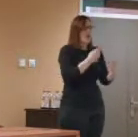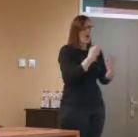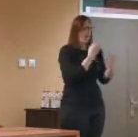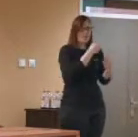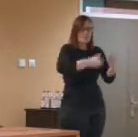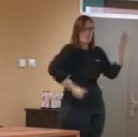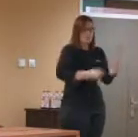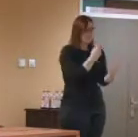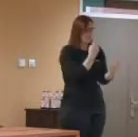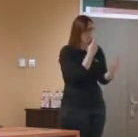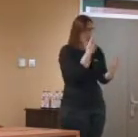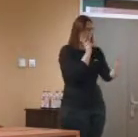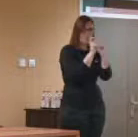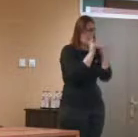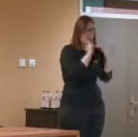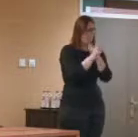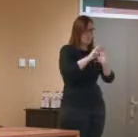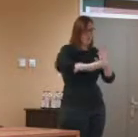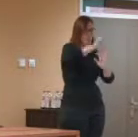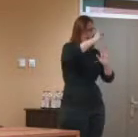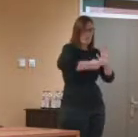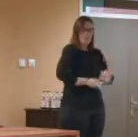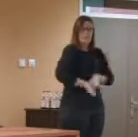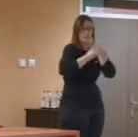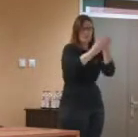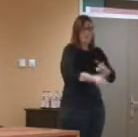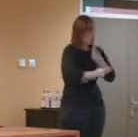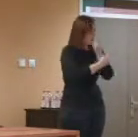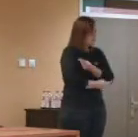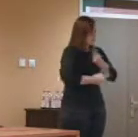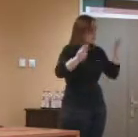con pruebas, nadie se lo ha inventado.